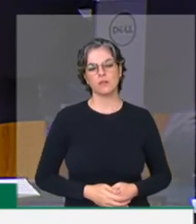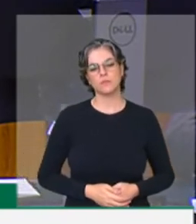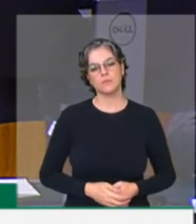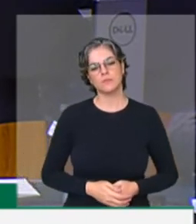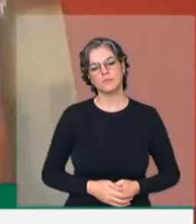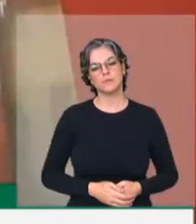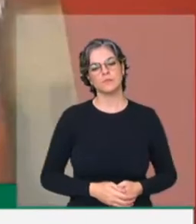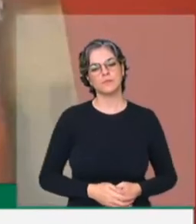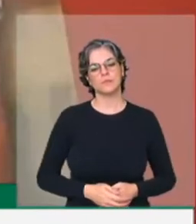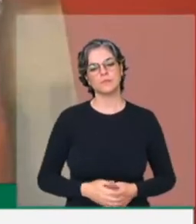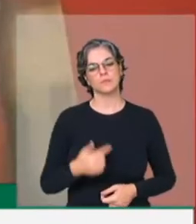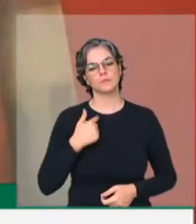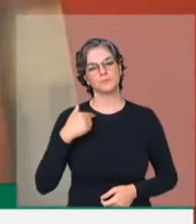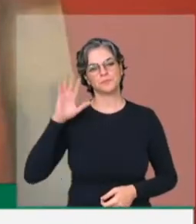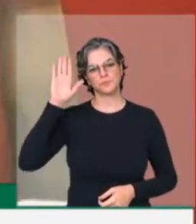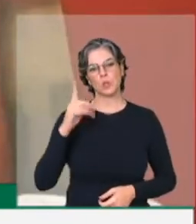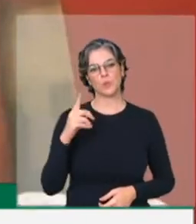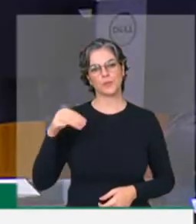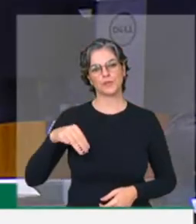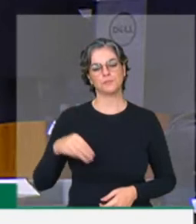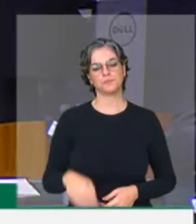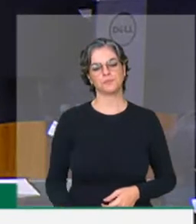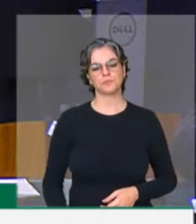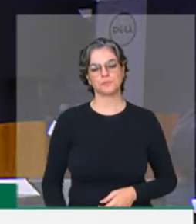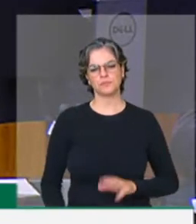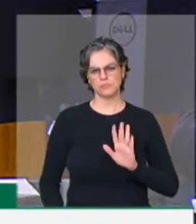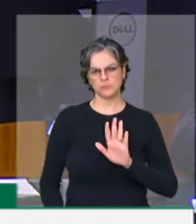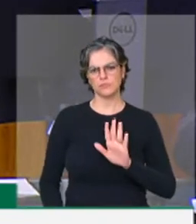OBRIGADO, DEPUTADA. -- [DEP. ALEXIS FONTEYNE]: UM MINUTO A HORA